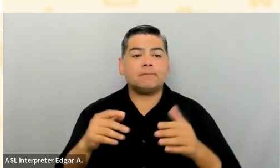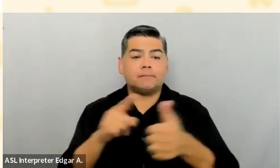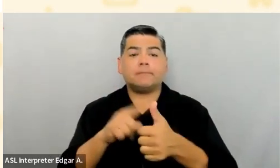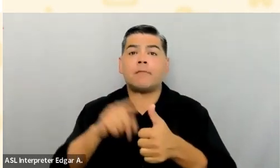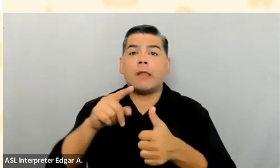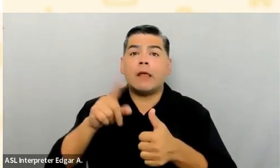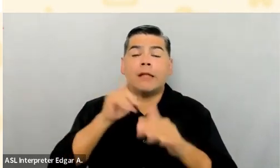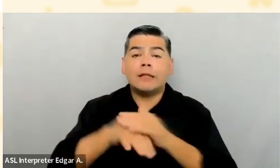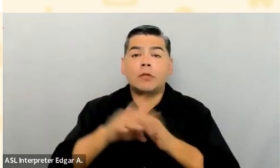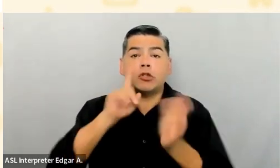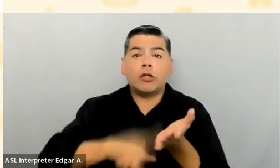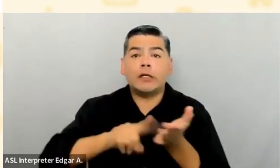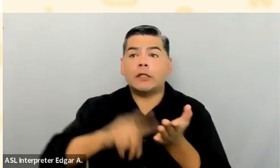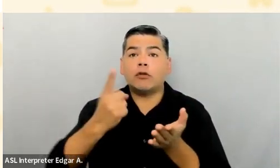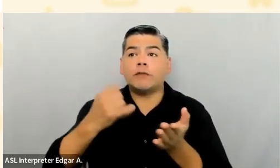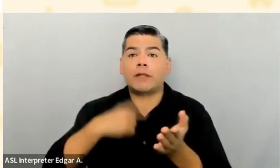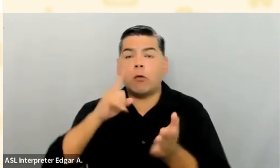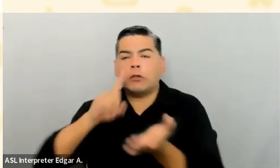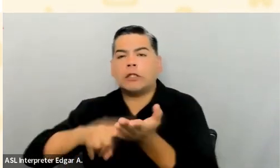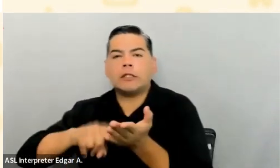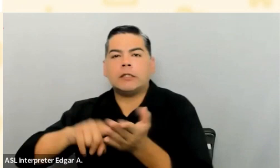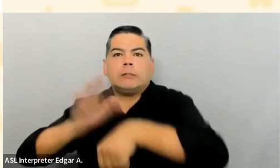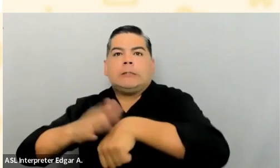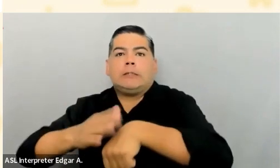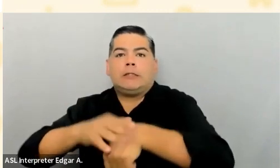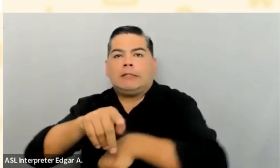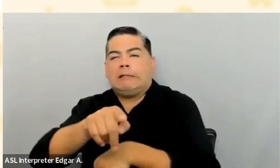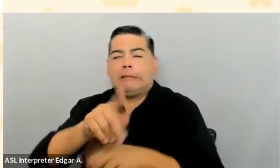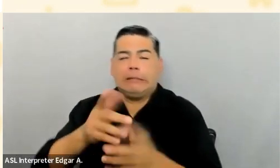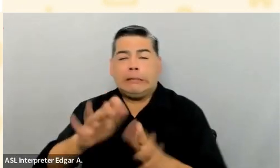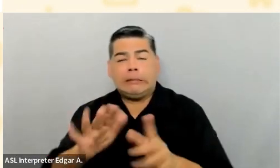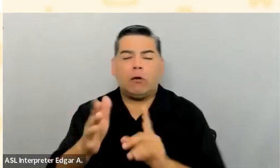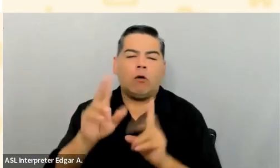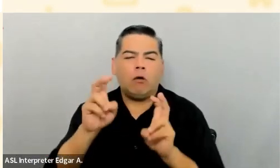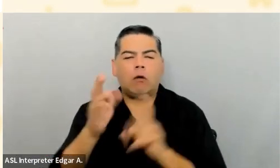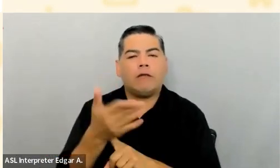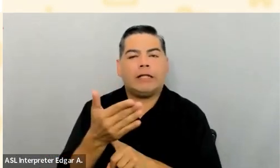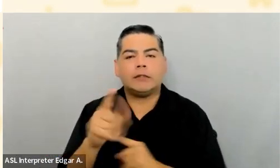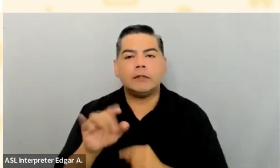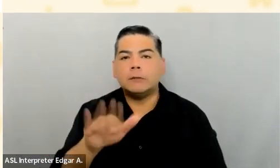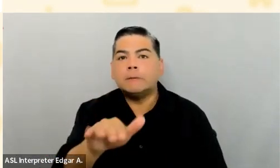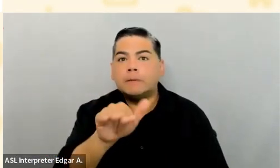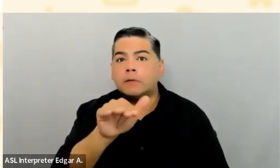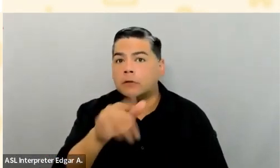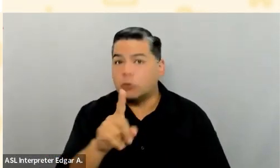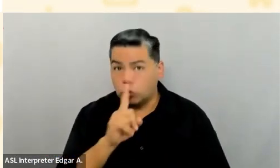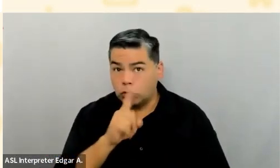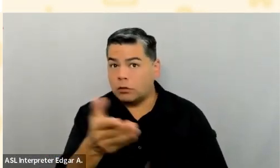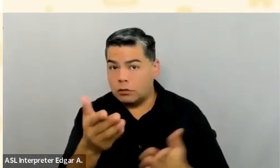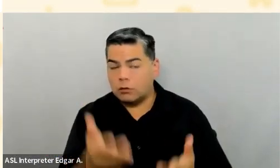que verificará mi contenido y marcará cualquier cosa que necesite ser arreglada,